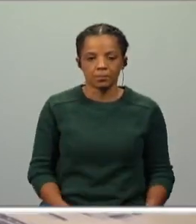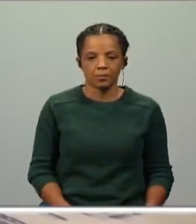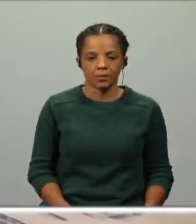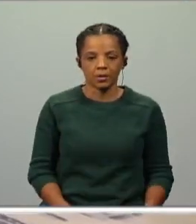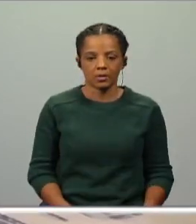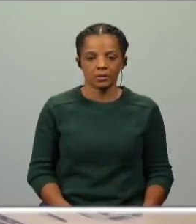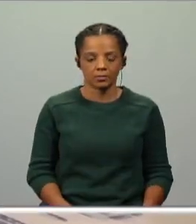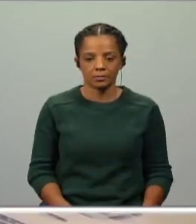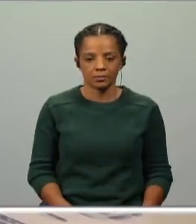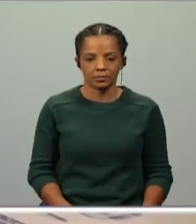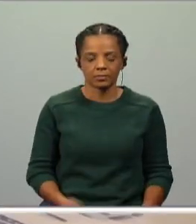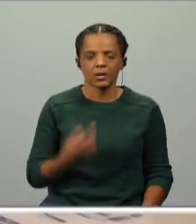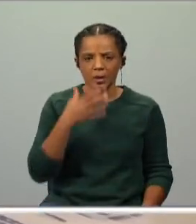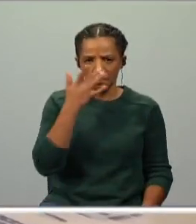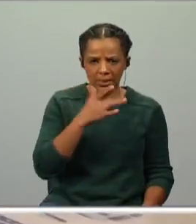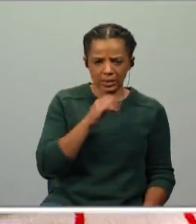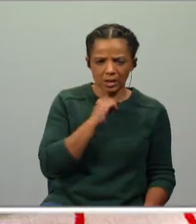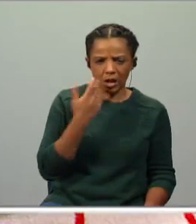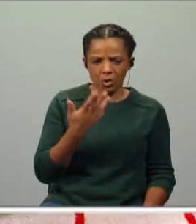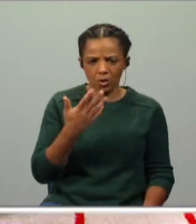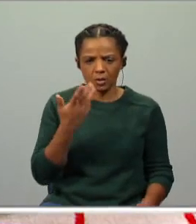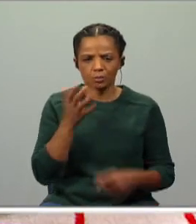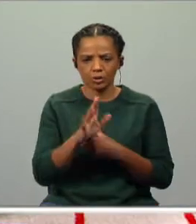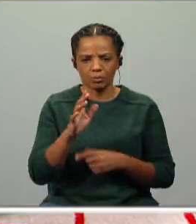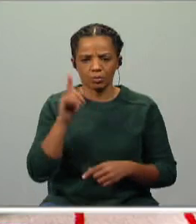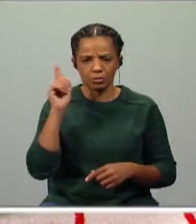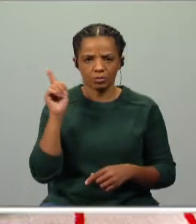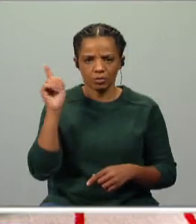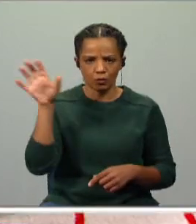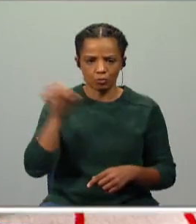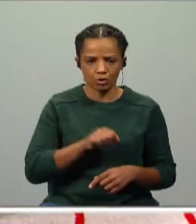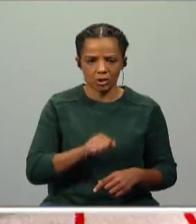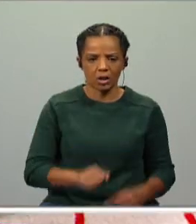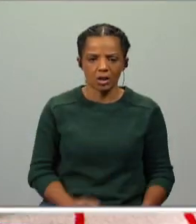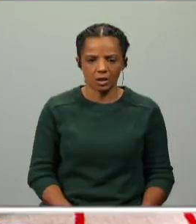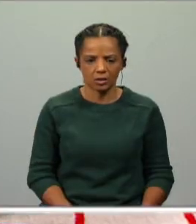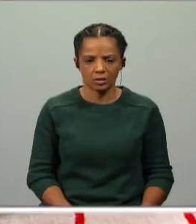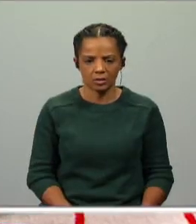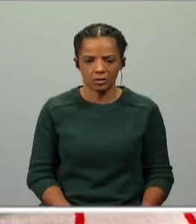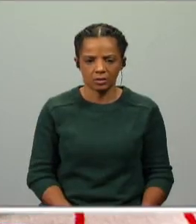Agora vou ver se está aqui, por exemplo, este lilás. Fui buscar este lilás para fazer algum contraste.